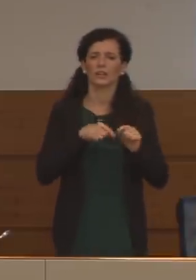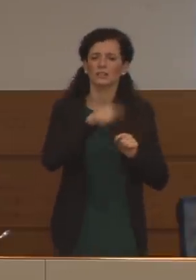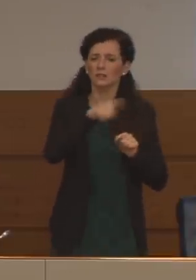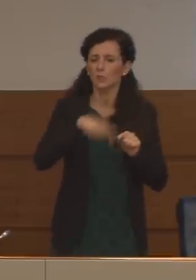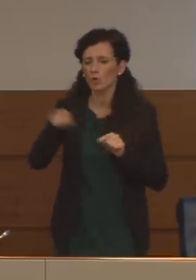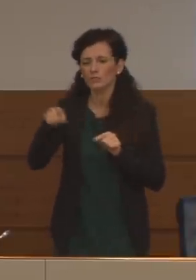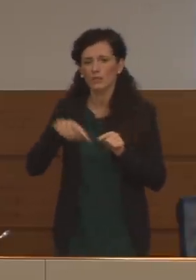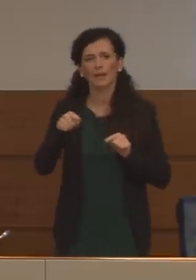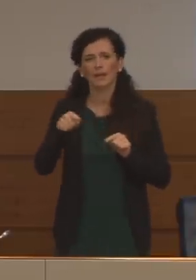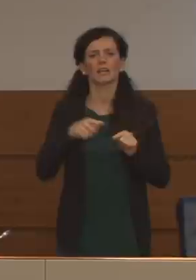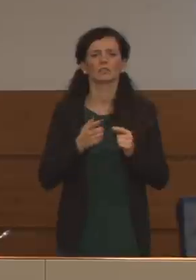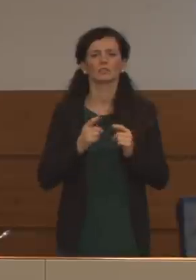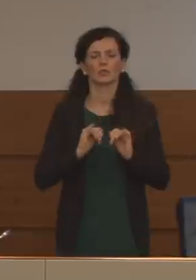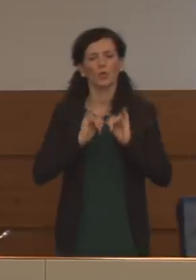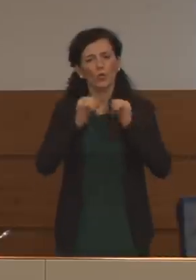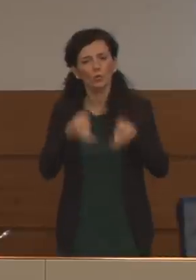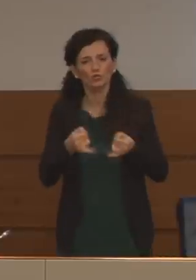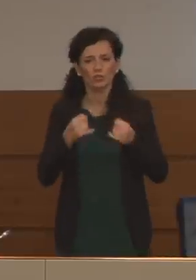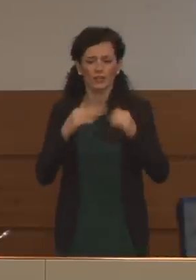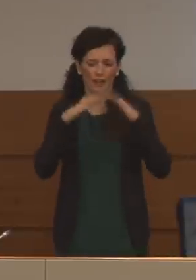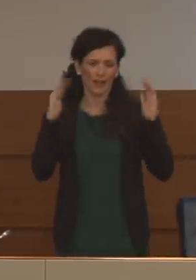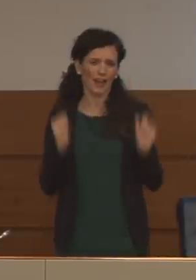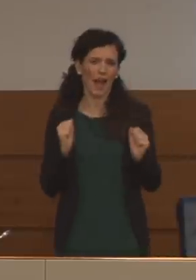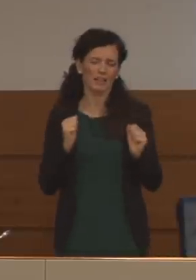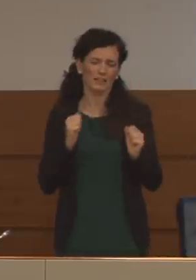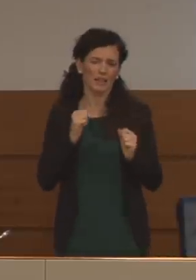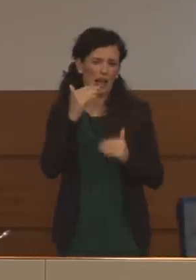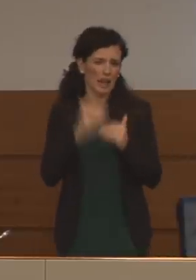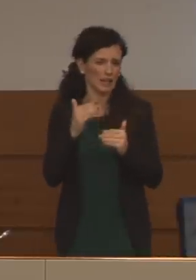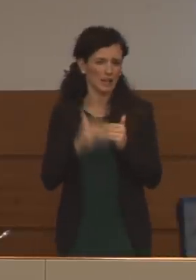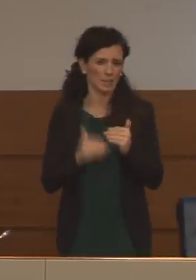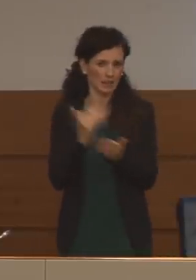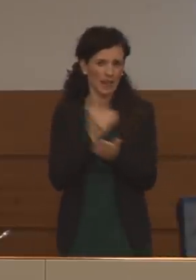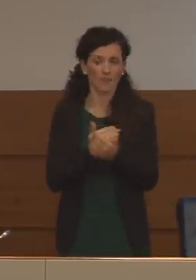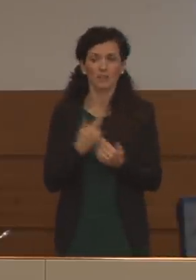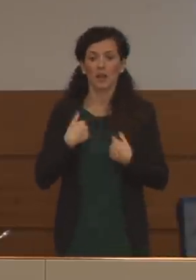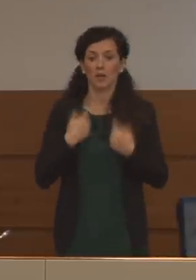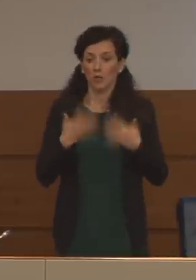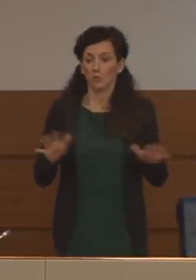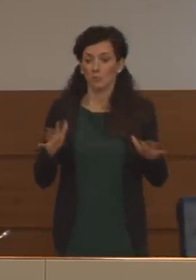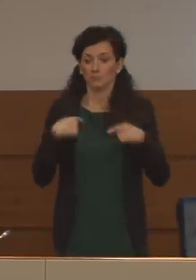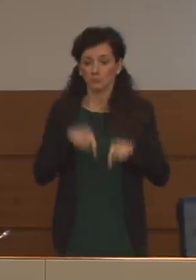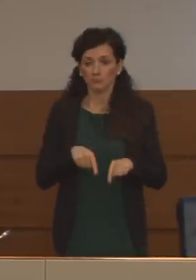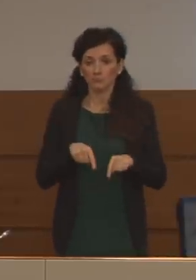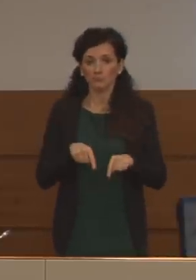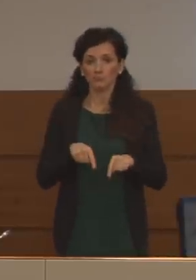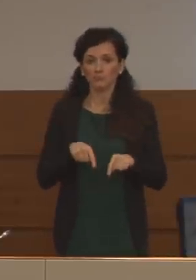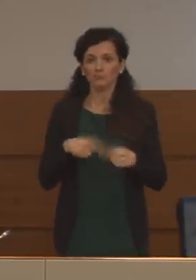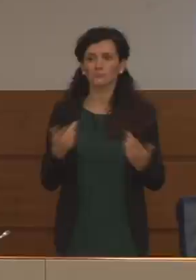uscite fuori dalle proprie abitazioni. Io mi fermo qui ringrazio ancora una